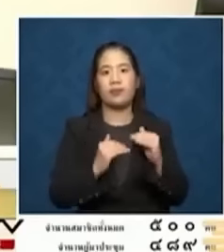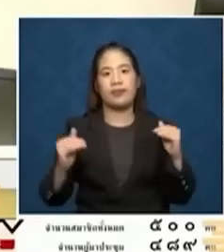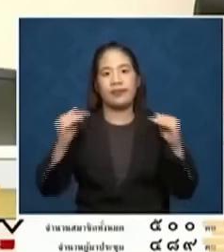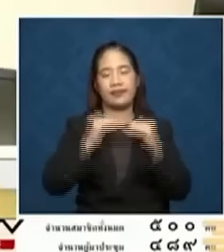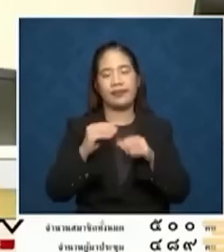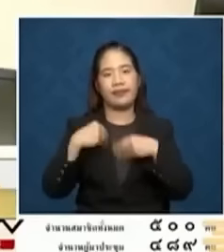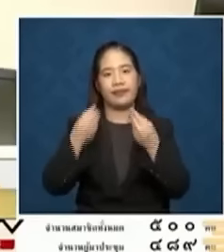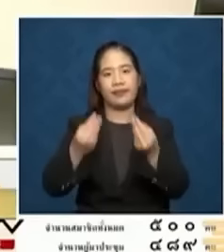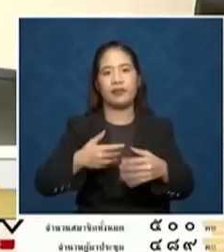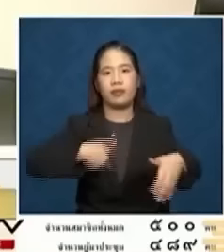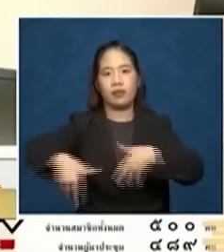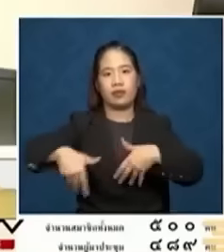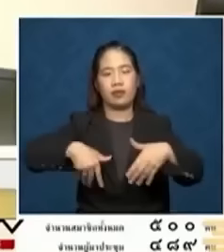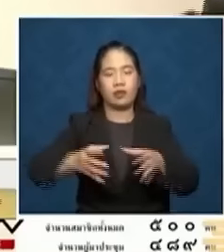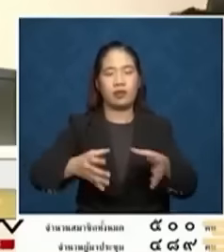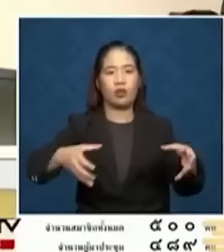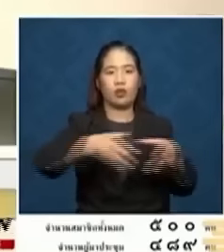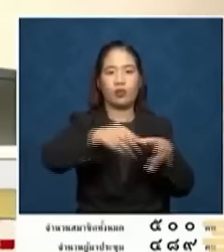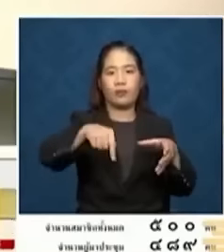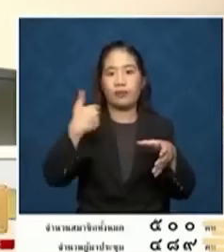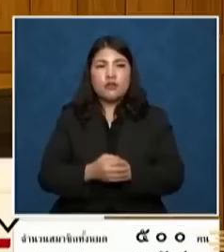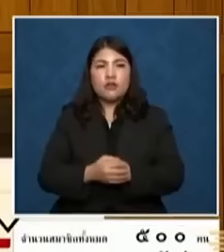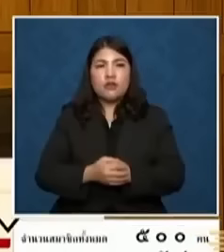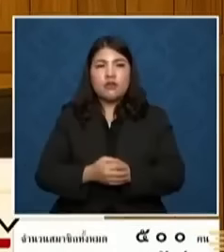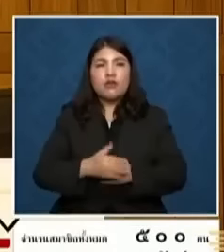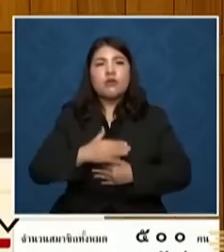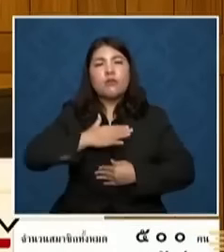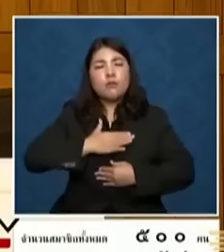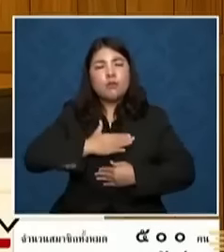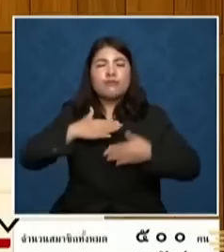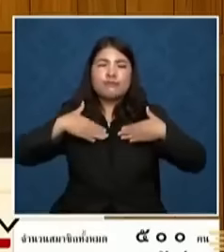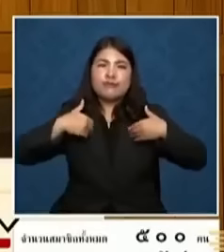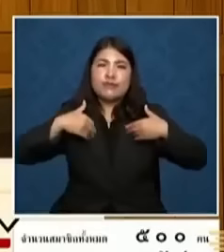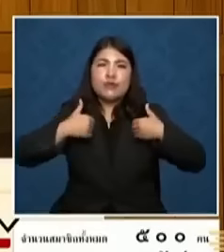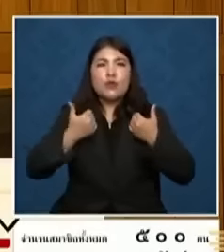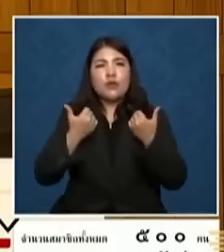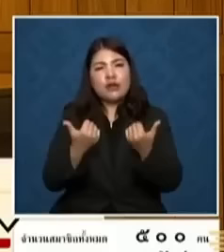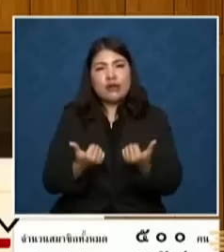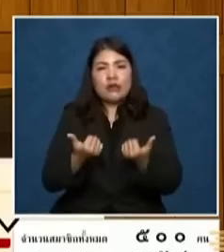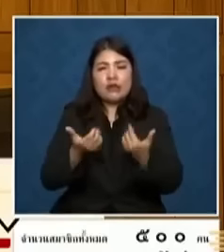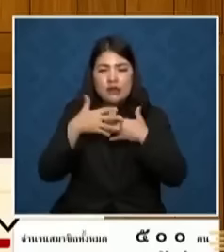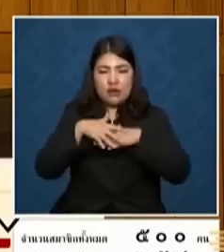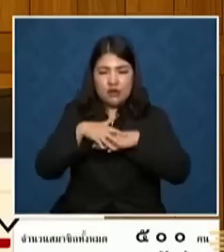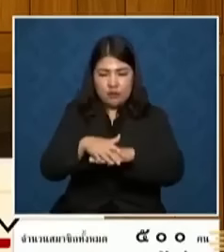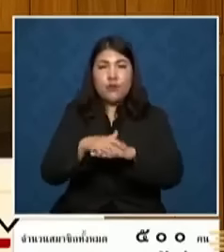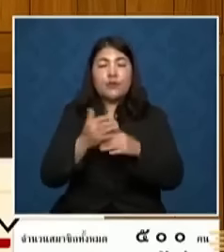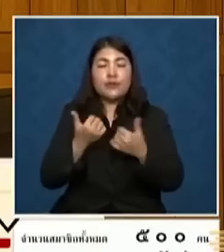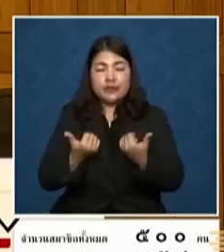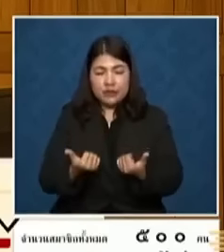เข้าอรอบนี้มากกว่าถ้าเอะอะเรื่องไม่ดีก็ โยนกรองไปรัฐบาลก่อนๆก็ต้องโยนกันไปเป็น